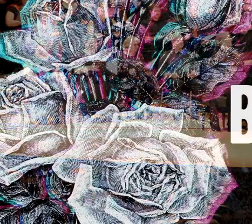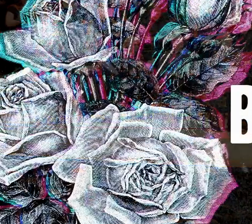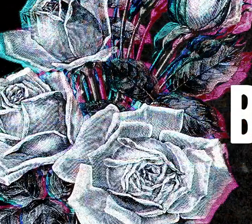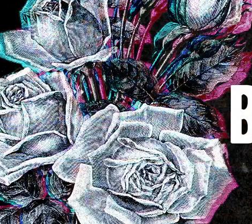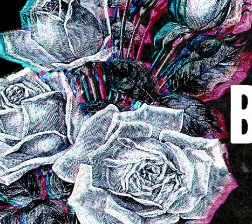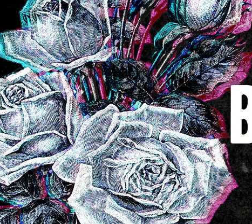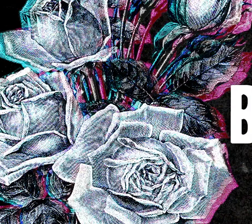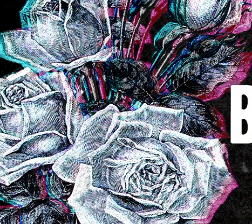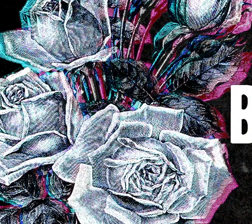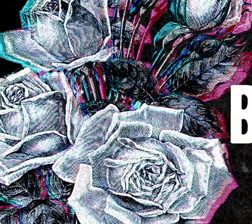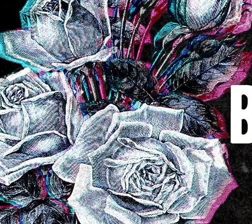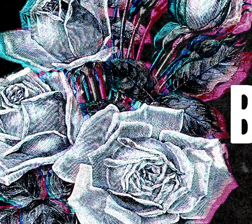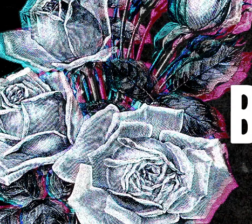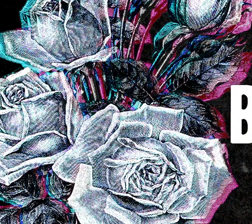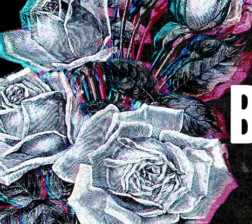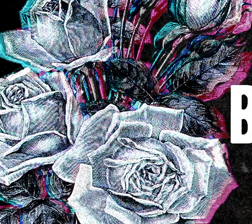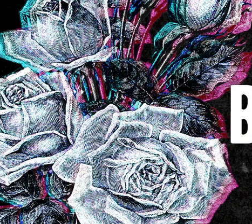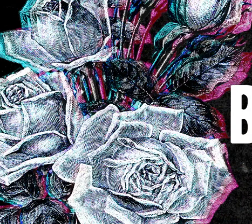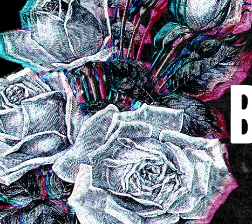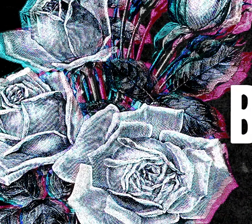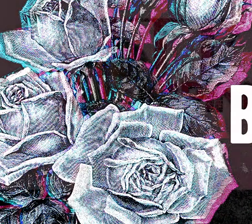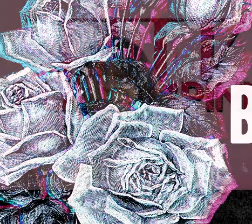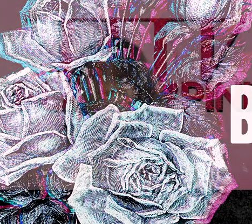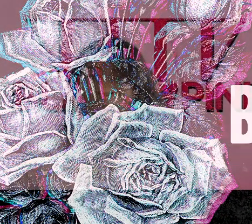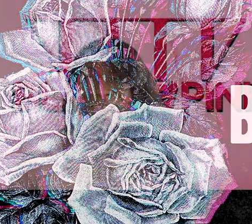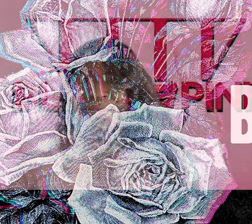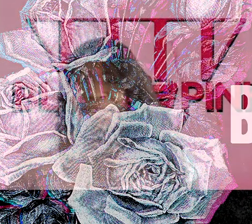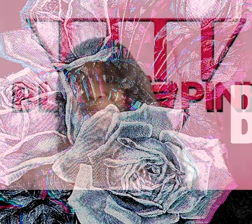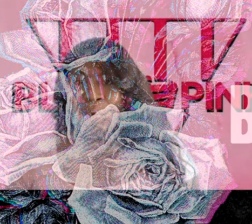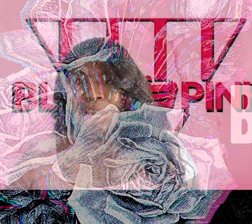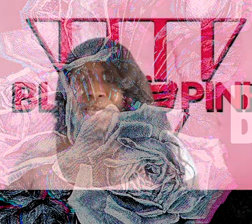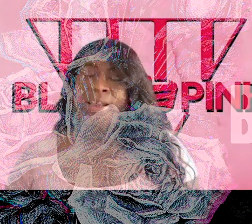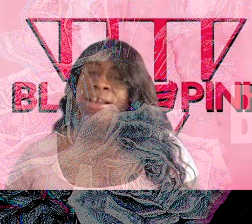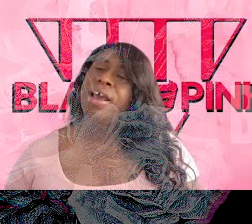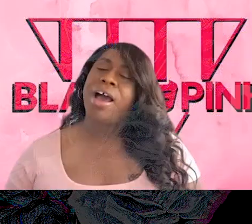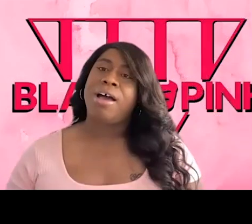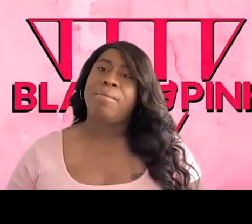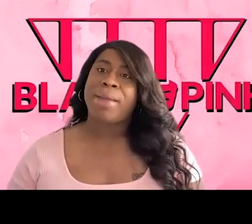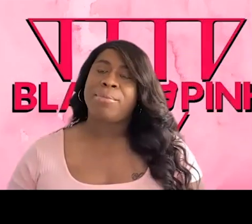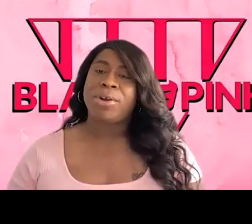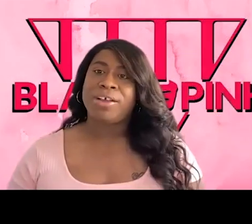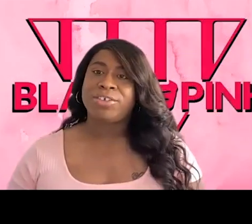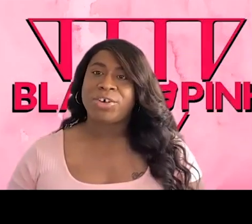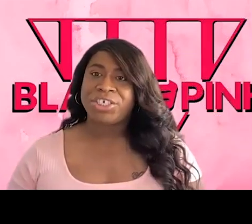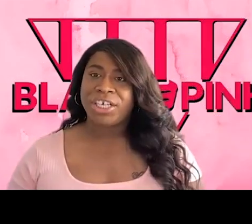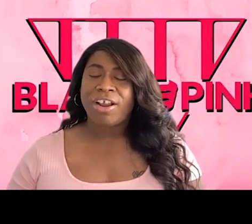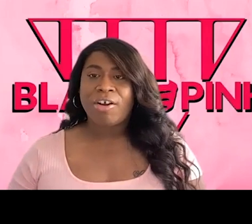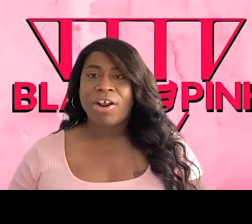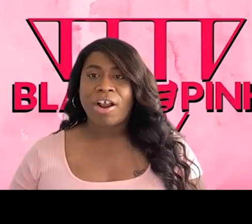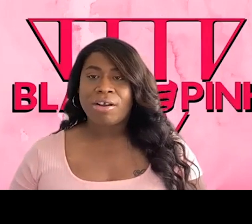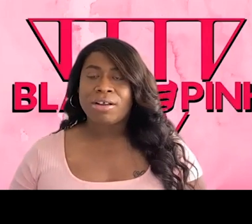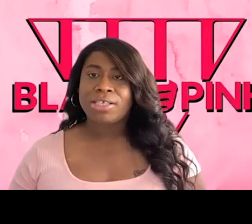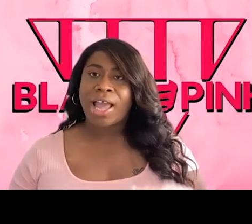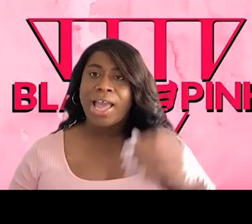Black and Pink Dominique Morgan Mi nombre es Dominique Morgan. Mis pronombres son "ella-la-suya"